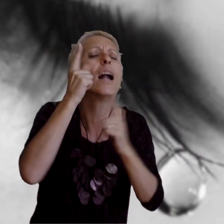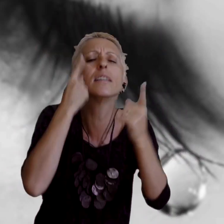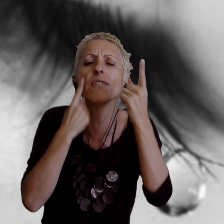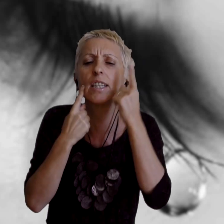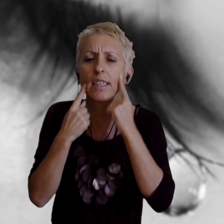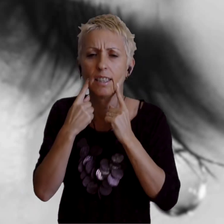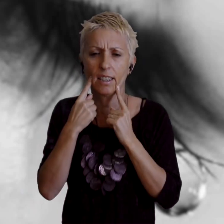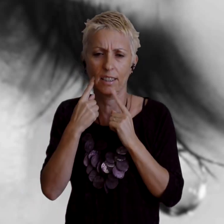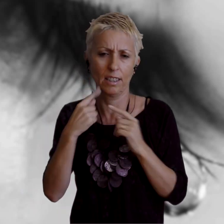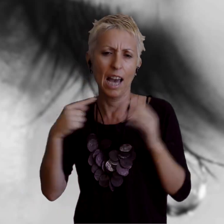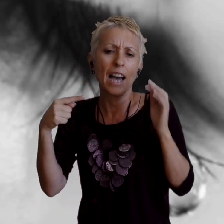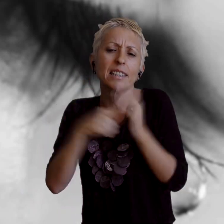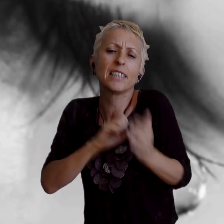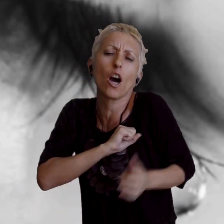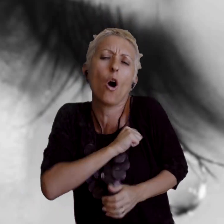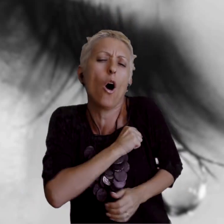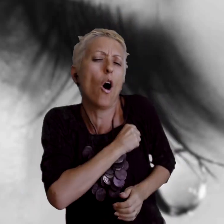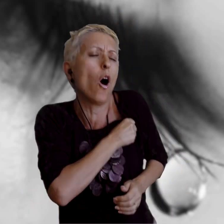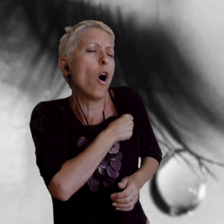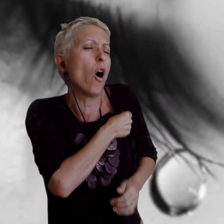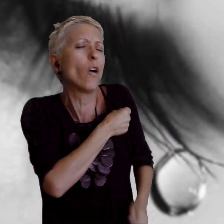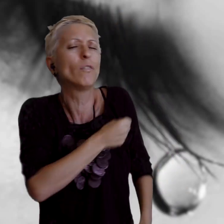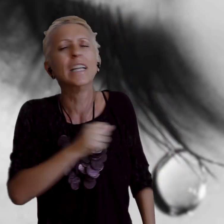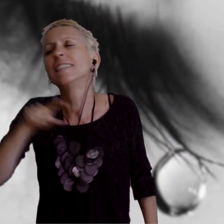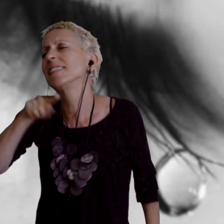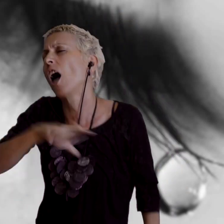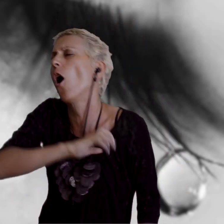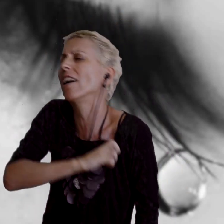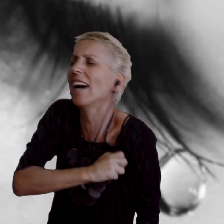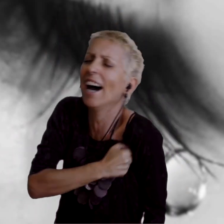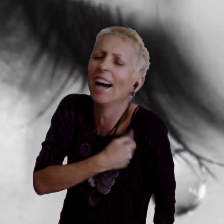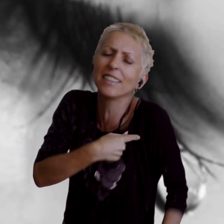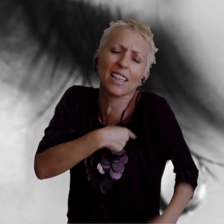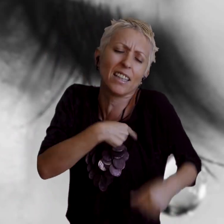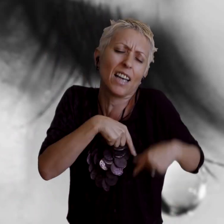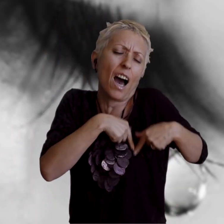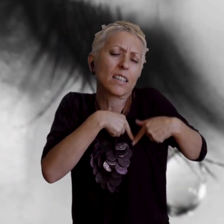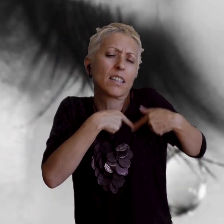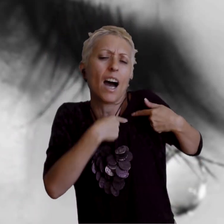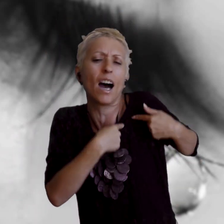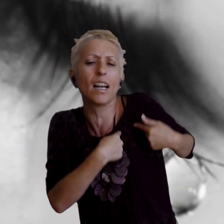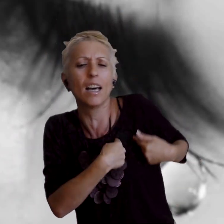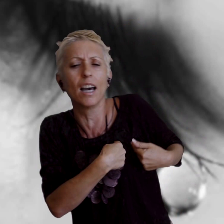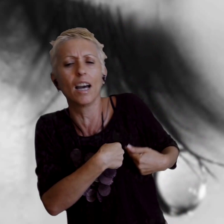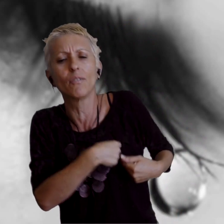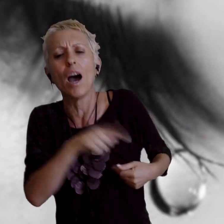אל תבכי כי זה כואב זה הורס לי את הלב